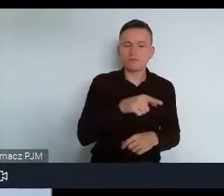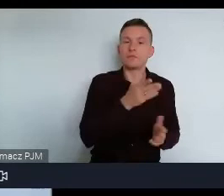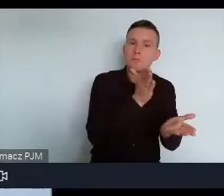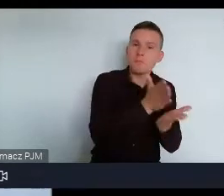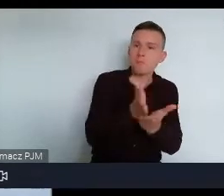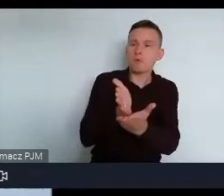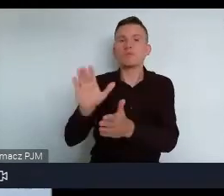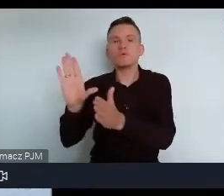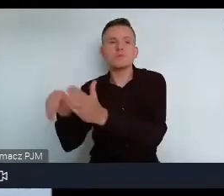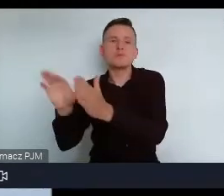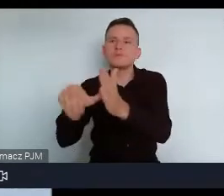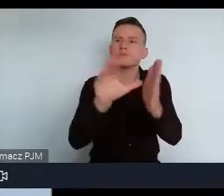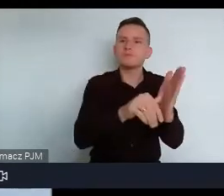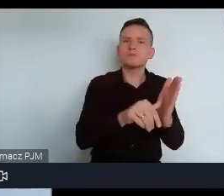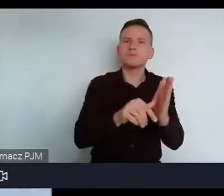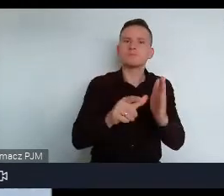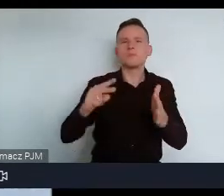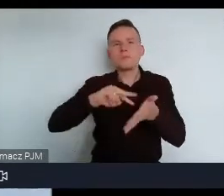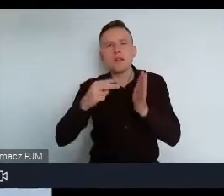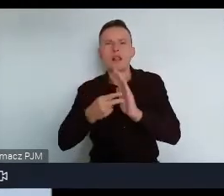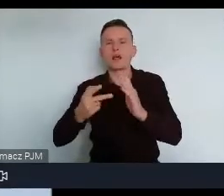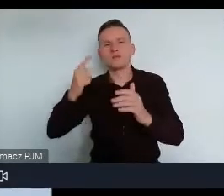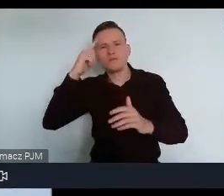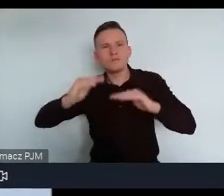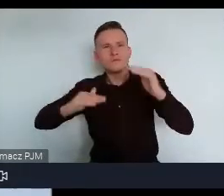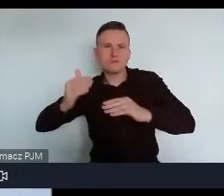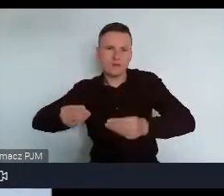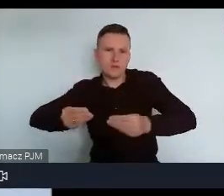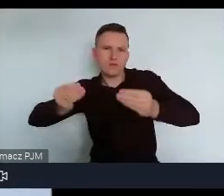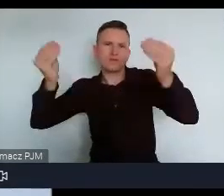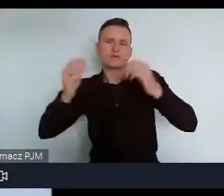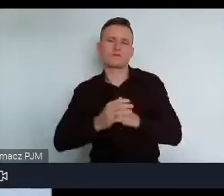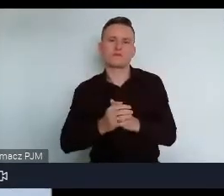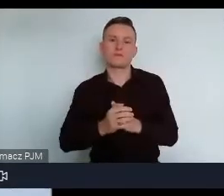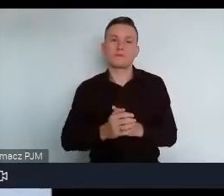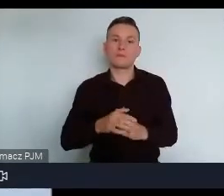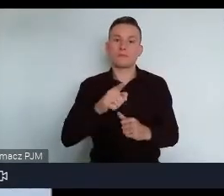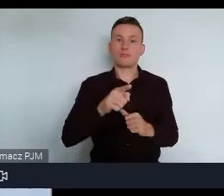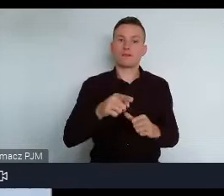ich strategii zrównoważonego rozwoju. Stylowo wygląda i ma intuicyjny interfejs,